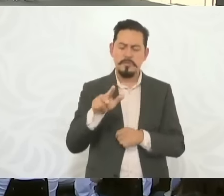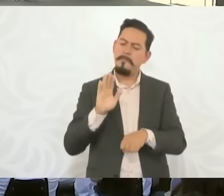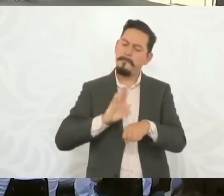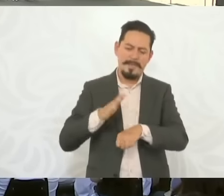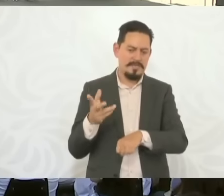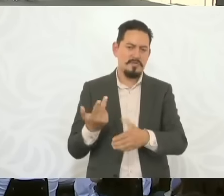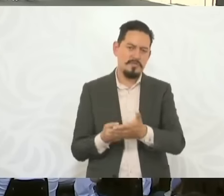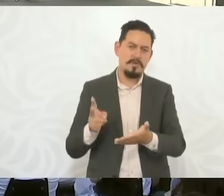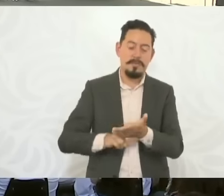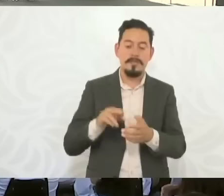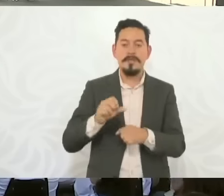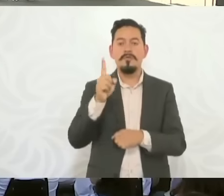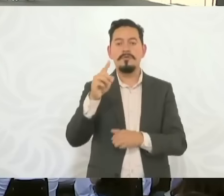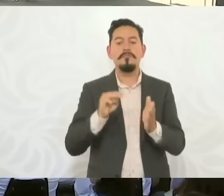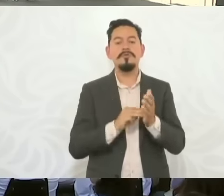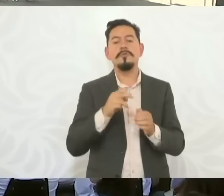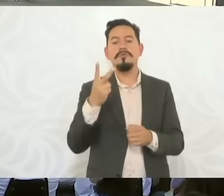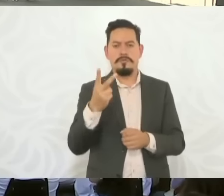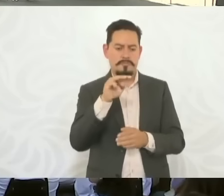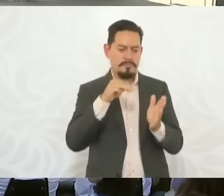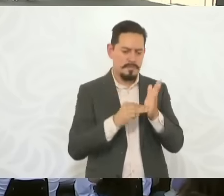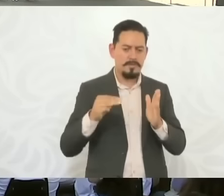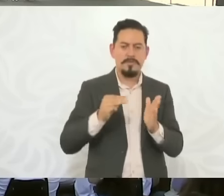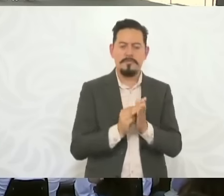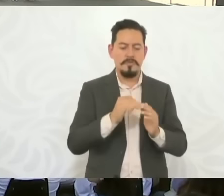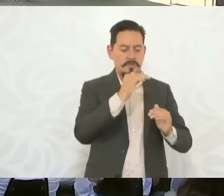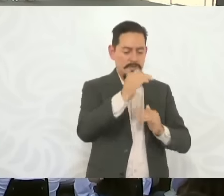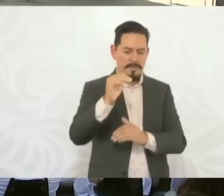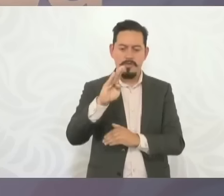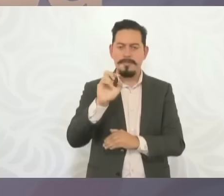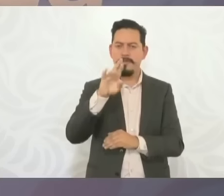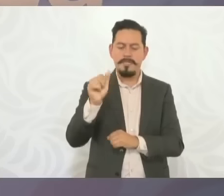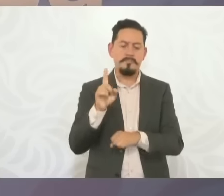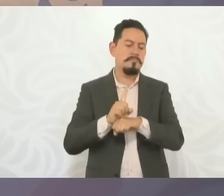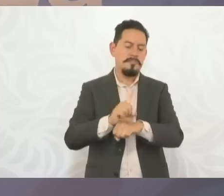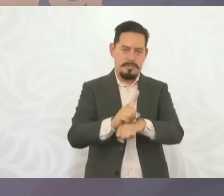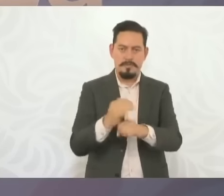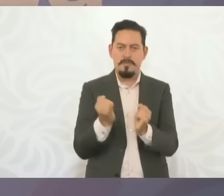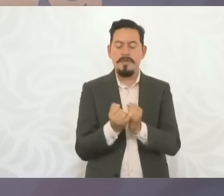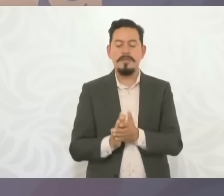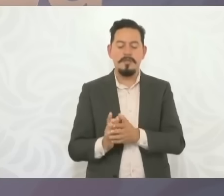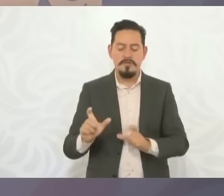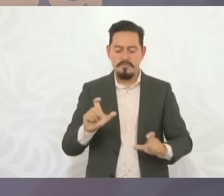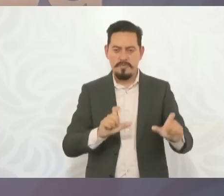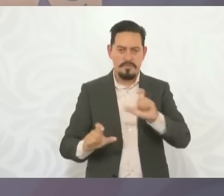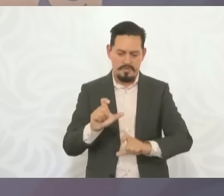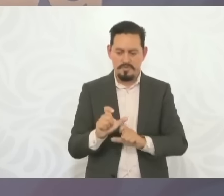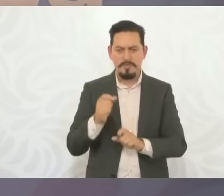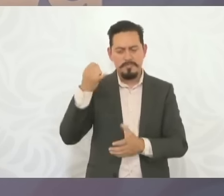de 1.2 millones de barriles al día. Aumentamos la producción de fertilizantes el año pasado en 21%.